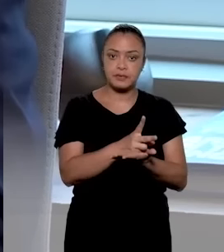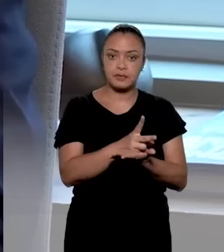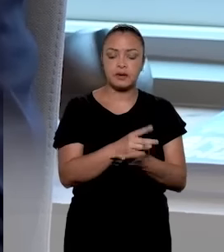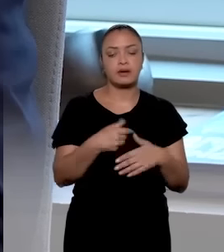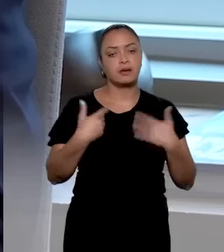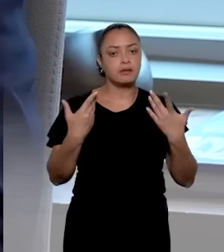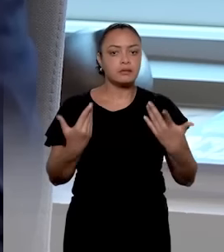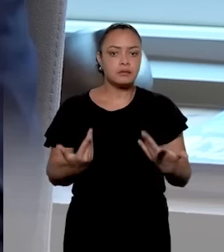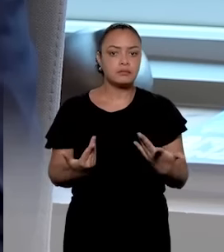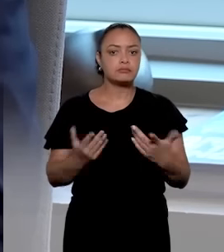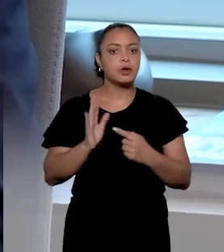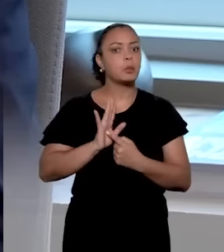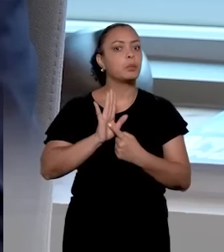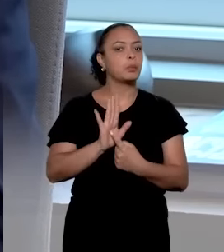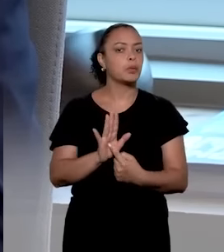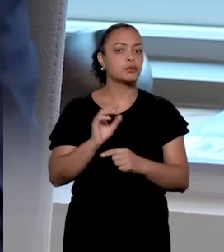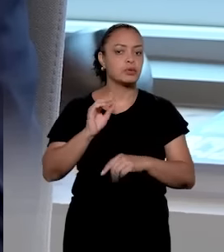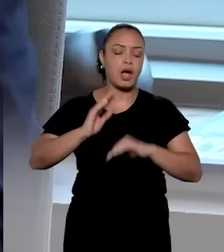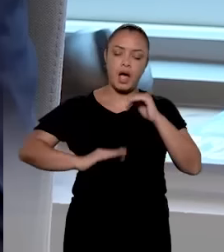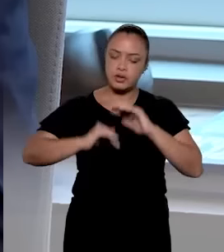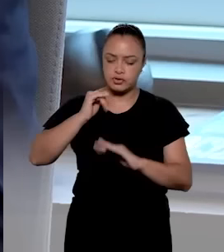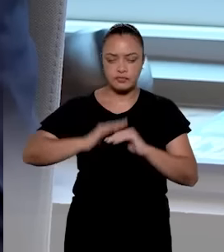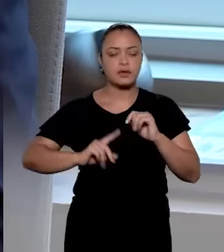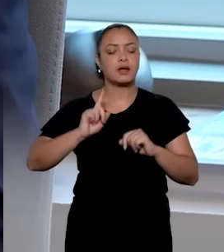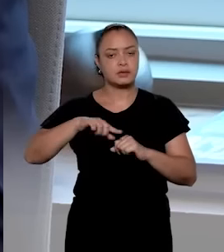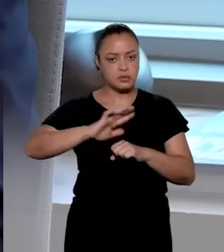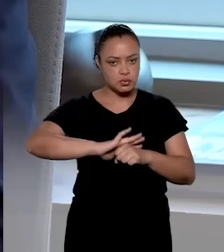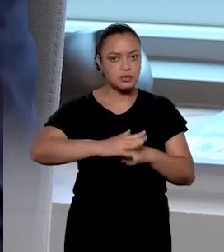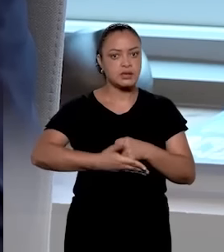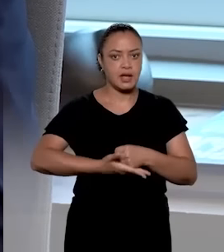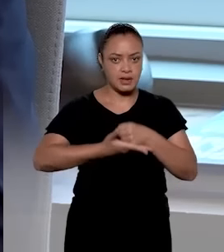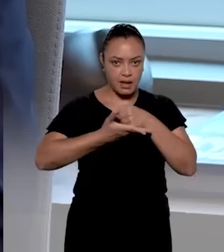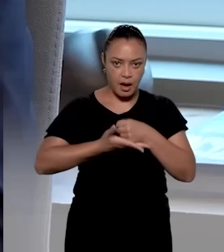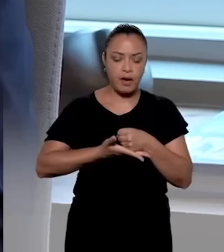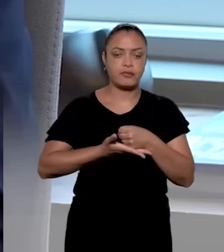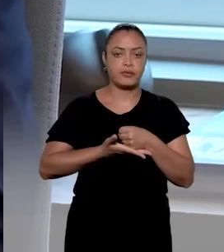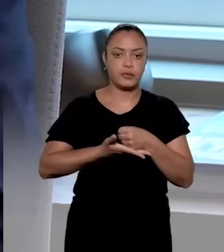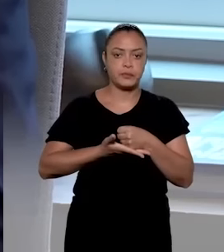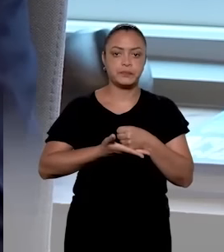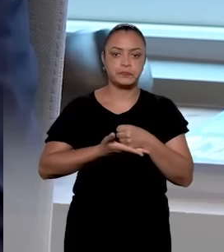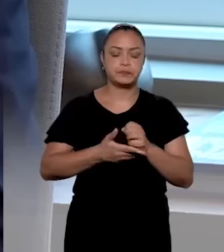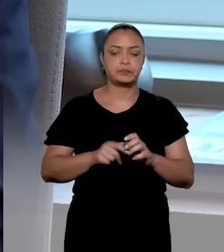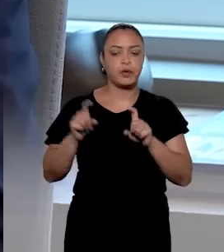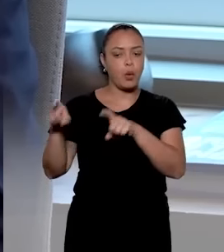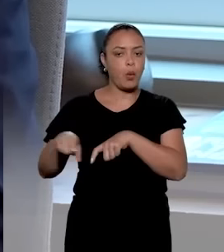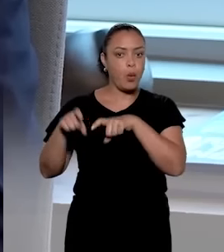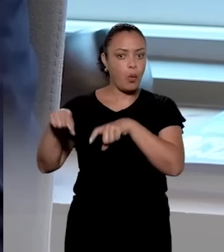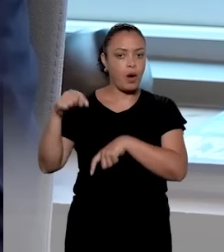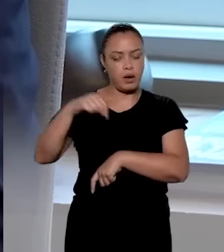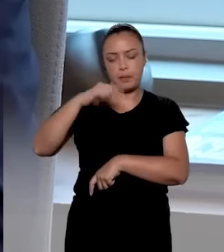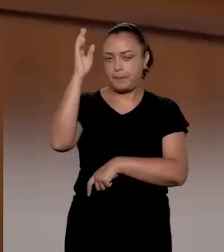isso mostra uma atividade sustentável, realmente irrecorrível, do agronegócio brasileiro.